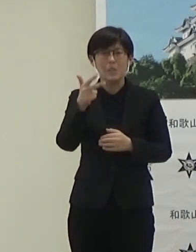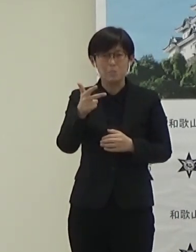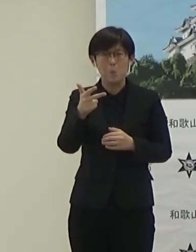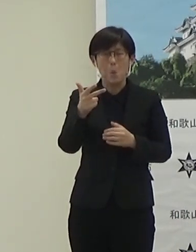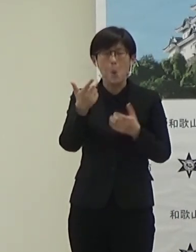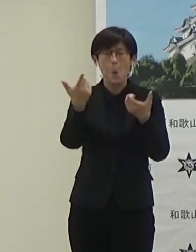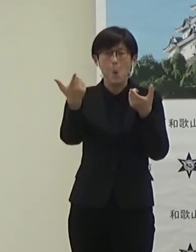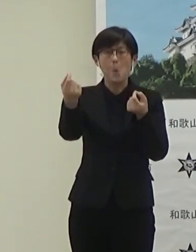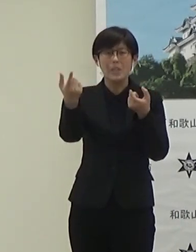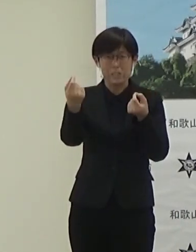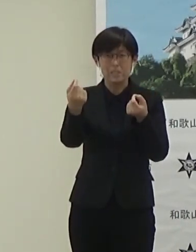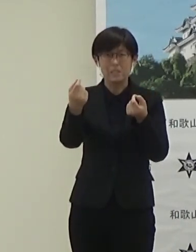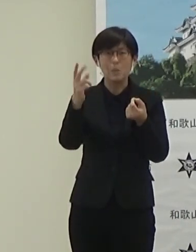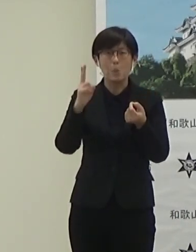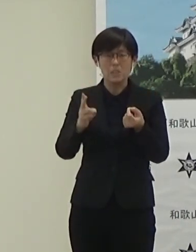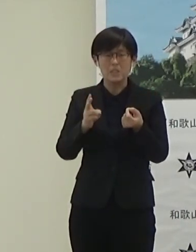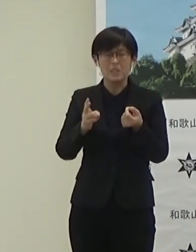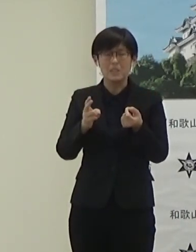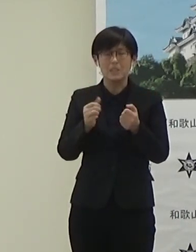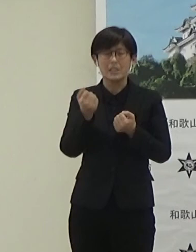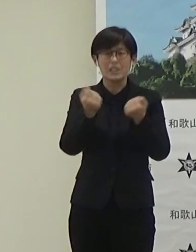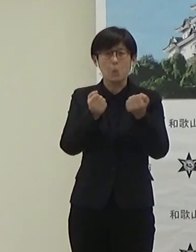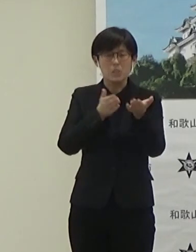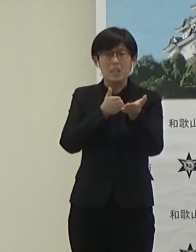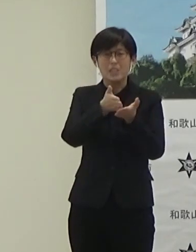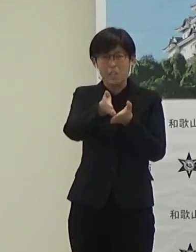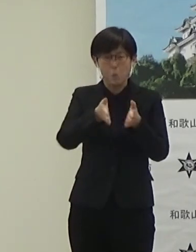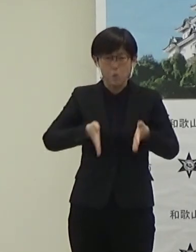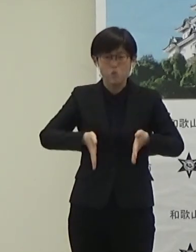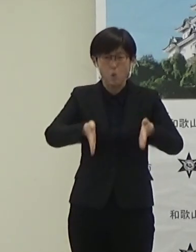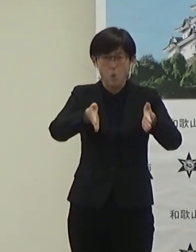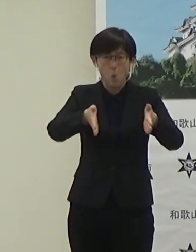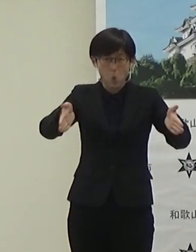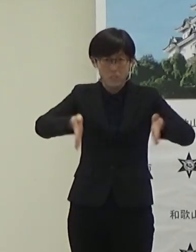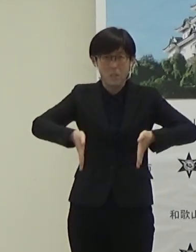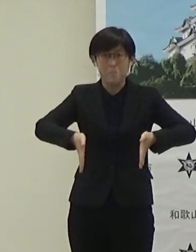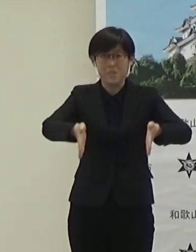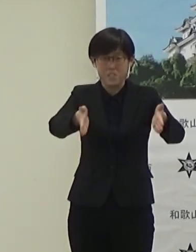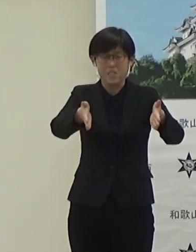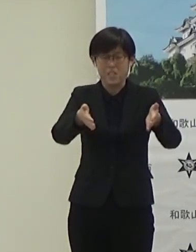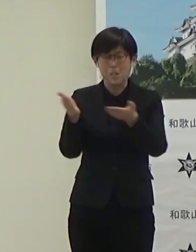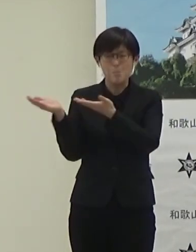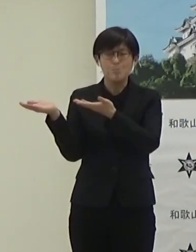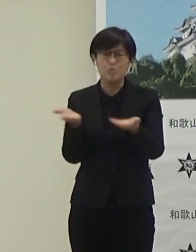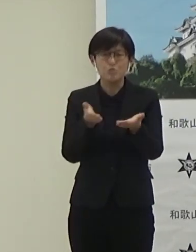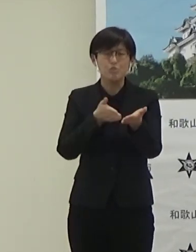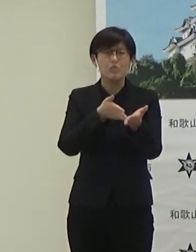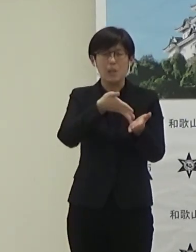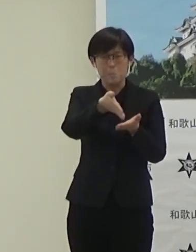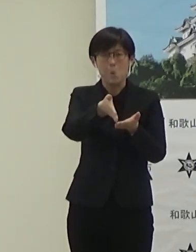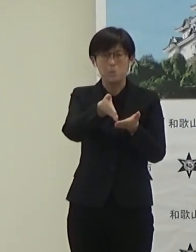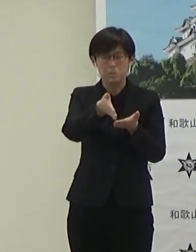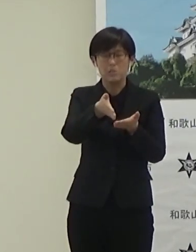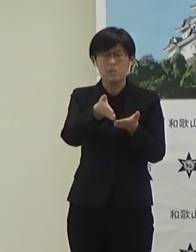自動車専用道路での環状道路をもって生活交通であるとかそういった物流の